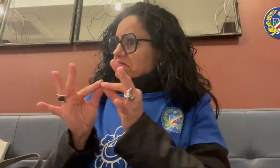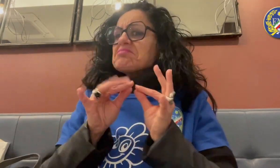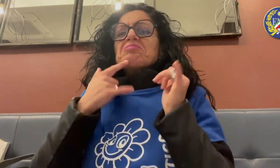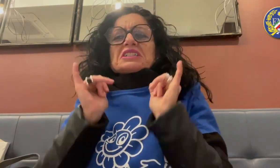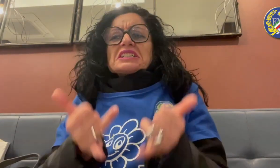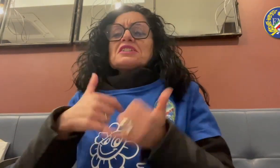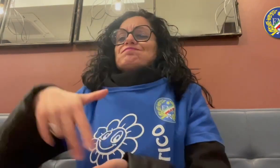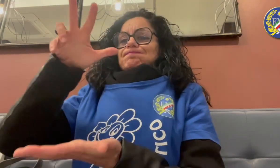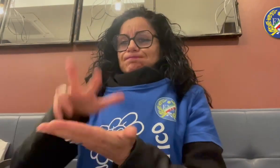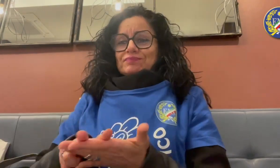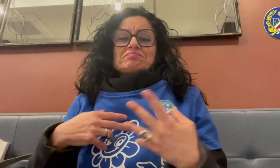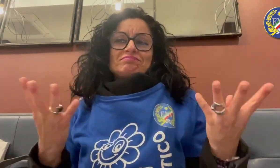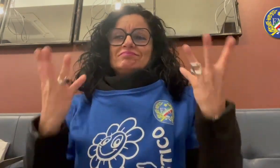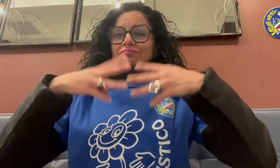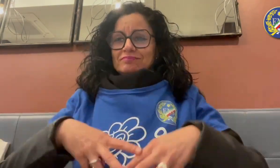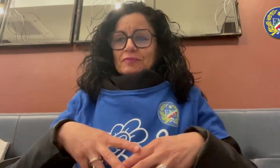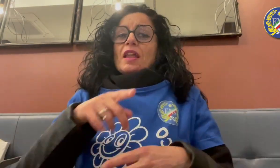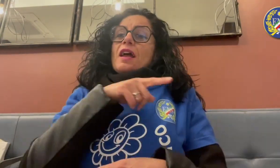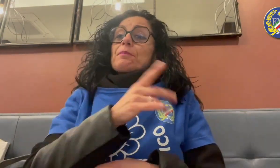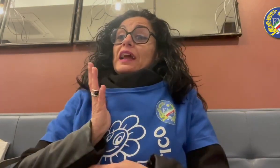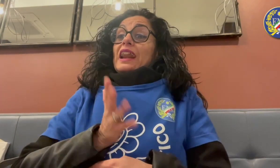e dopo averla sottoposta al Consiglio Direttivo, che si è espresso favorevolmente, si è proceduto con l’organizzazione dell’iniziativa.